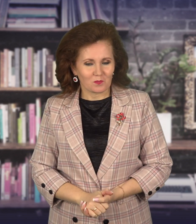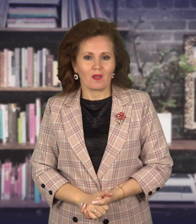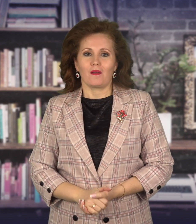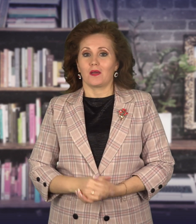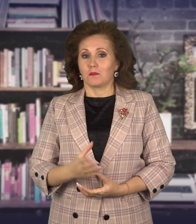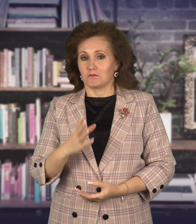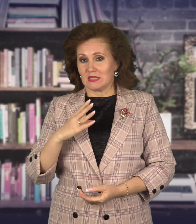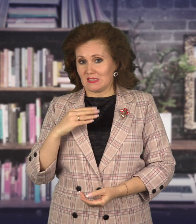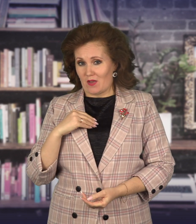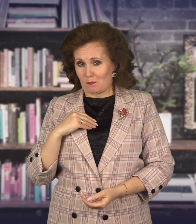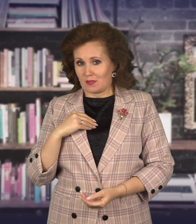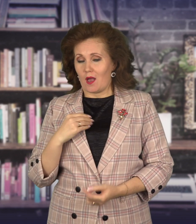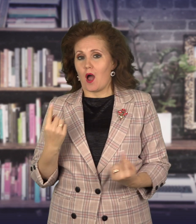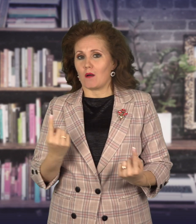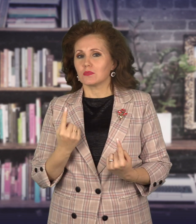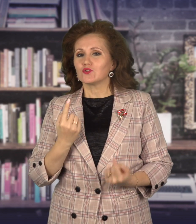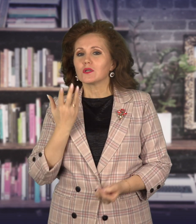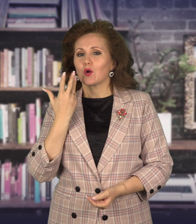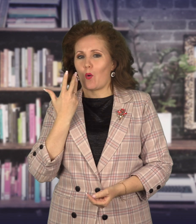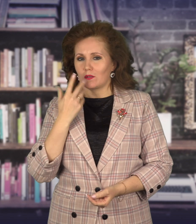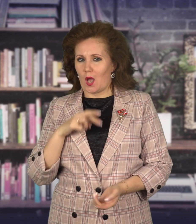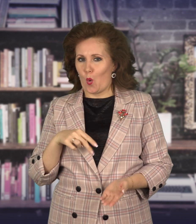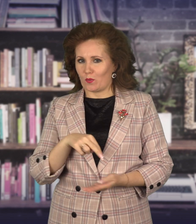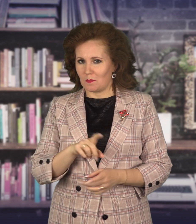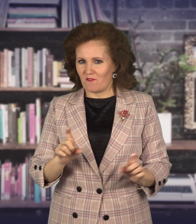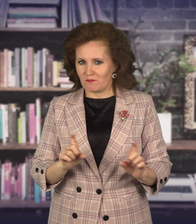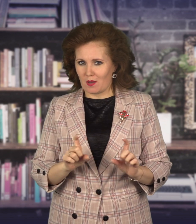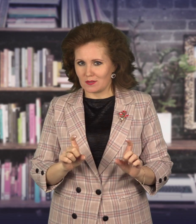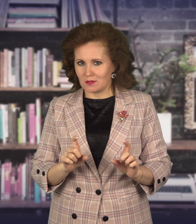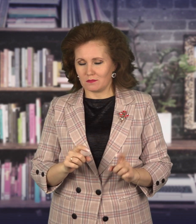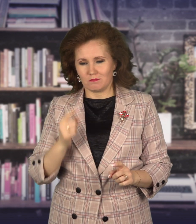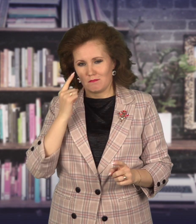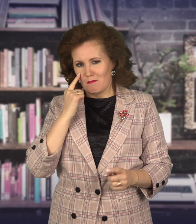Мы с вами обычно когда ходим в магазин?